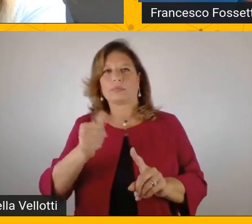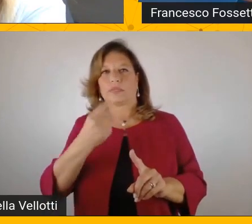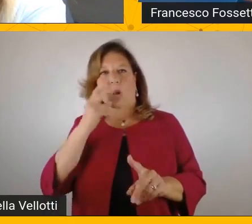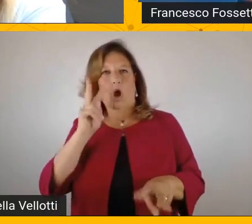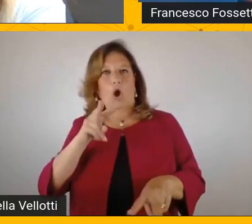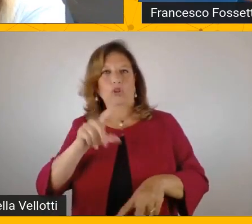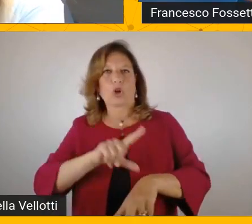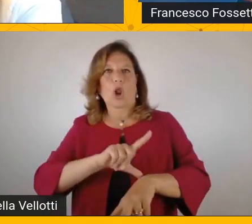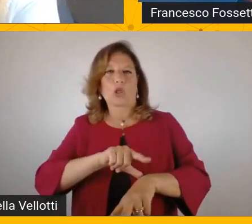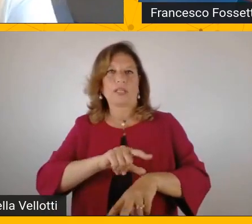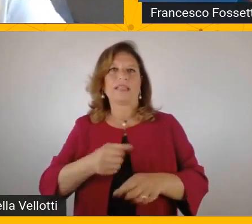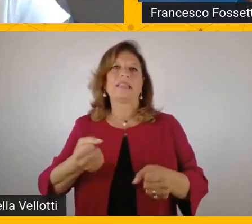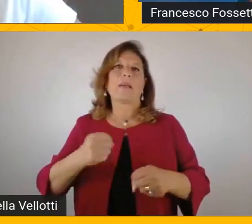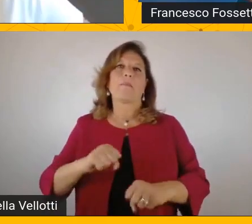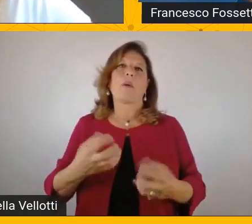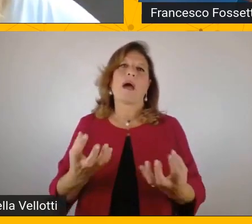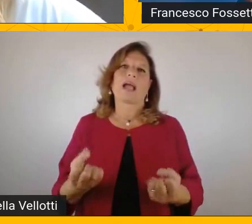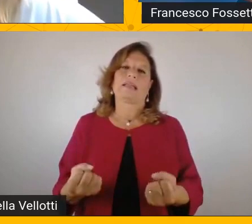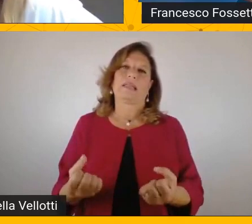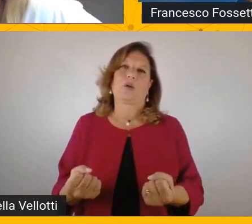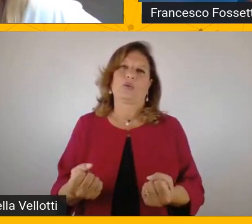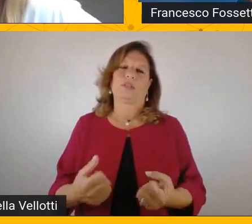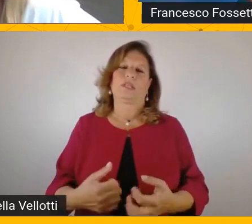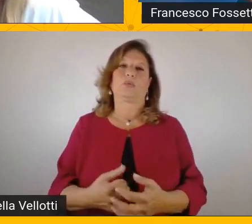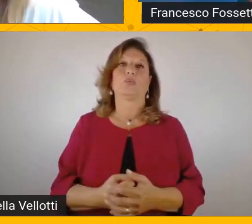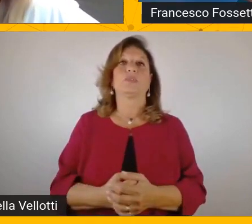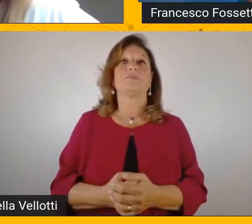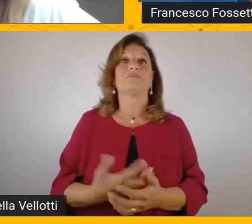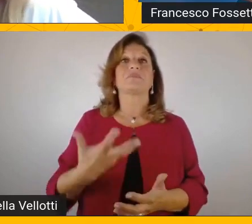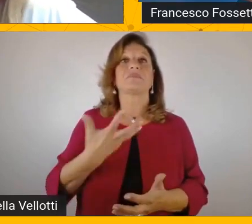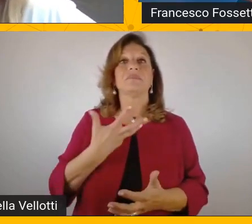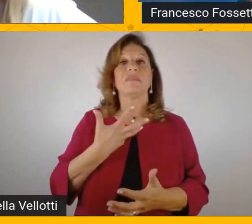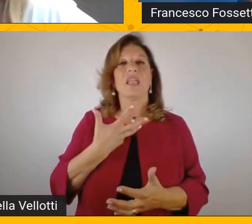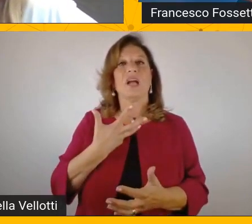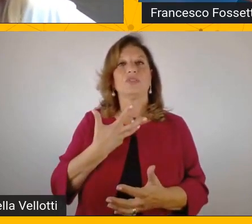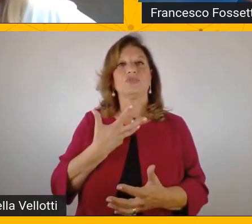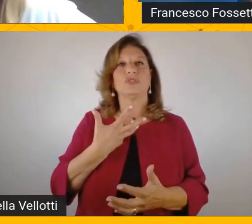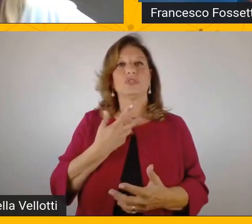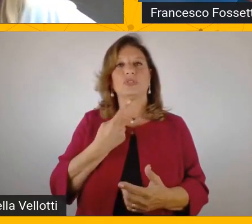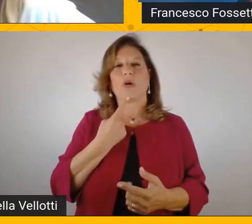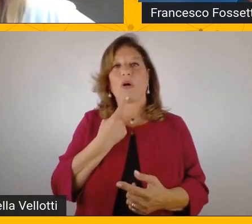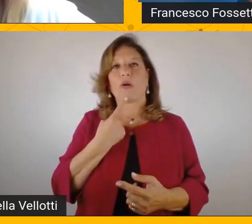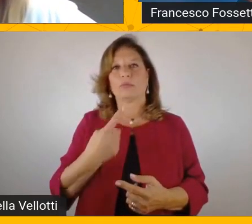temporale ma insomma magari anche tematico. Quindi anche se